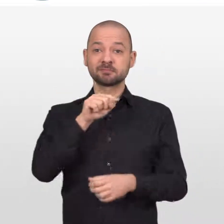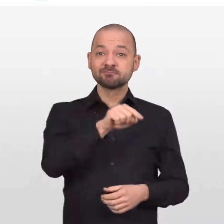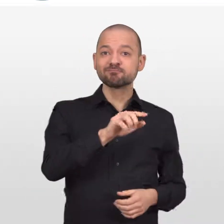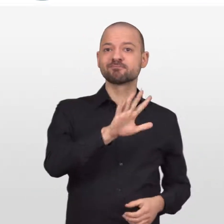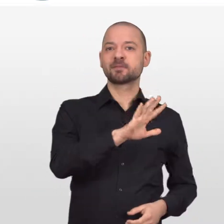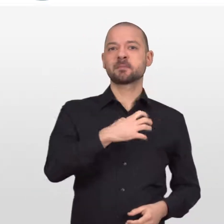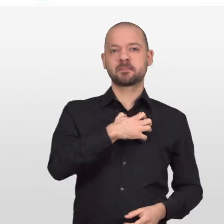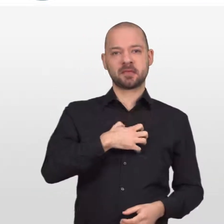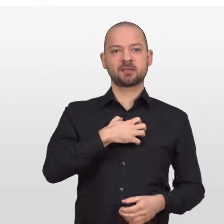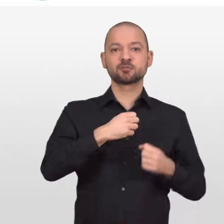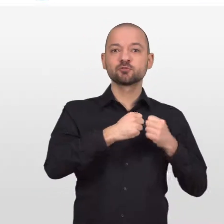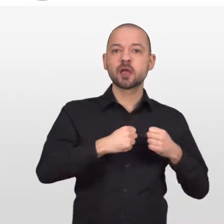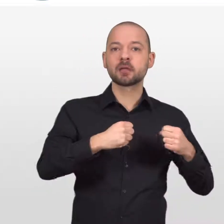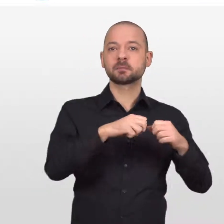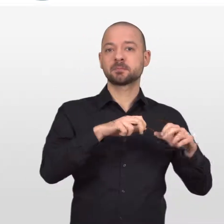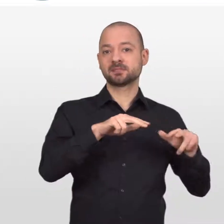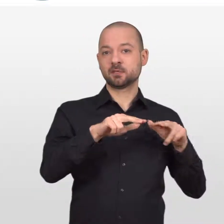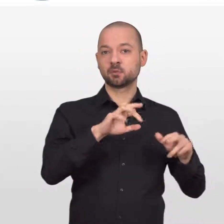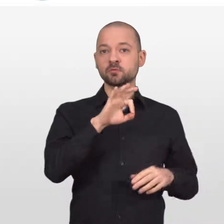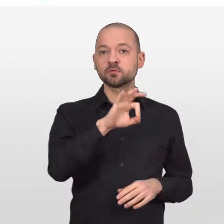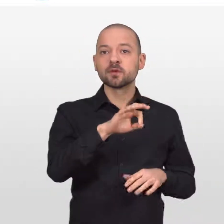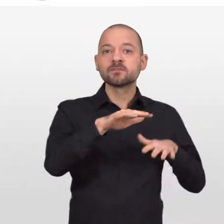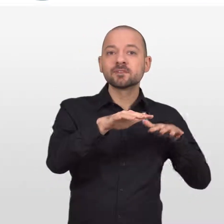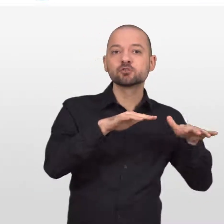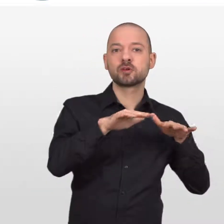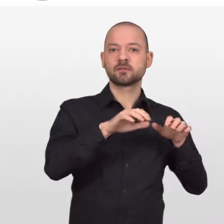die Verwaltungsbehörde im Bayerischen Staatsministerium Řídícím orgánem při Bavorském státním ministerstvu